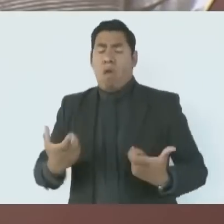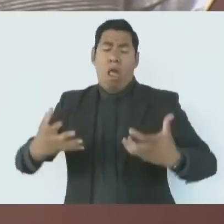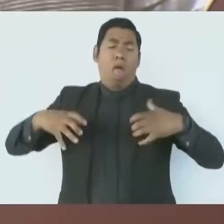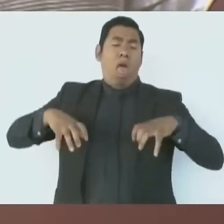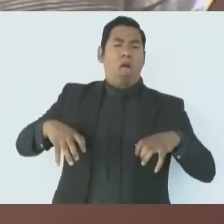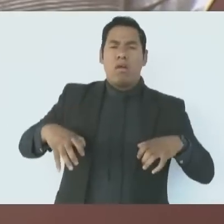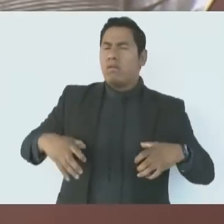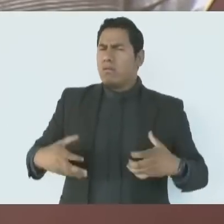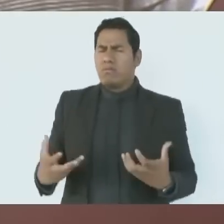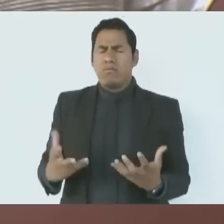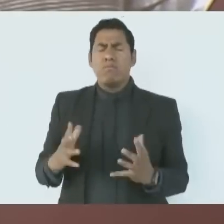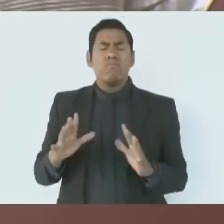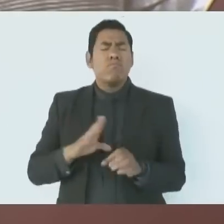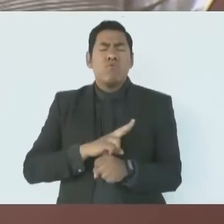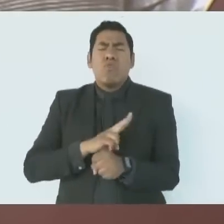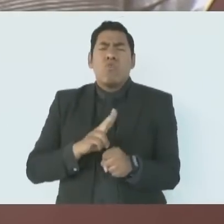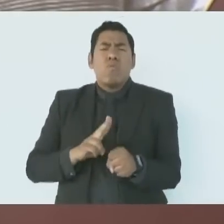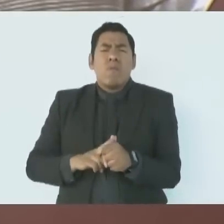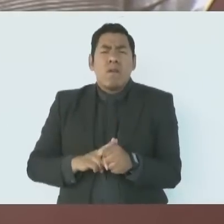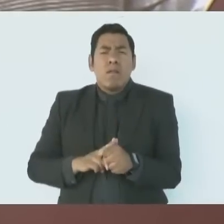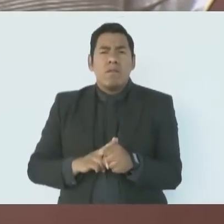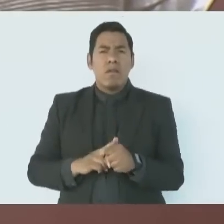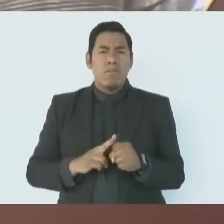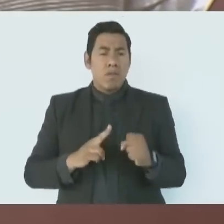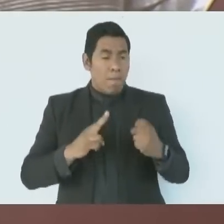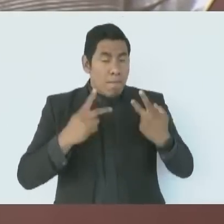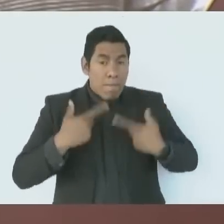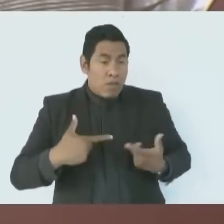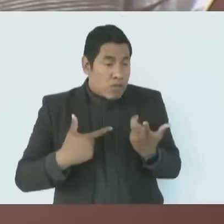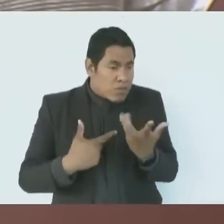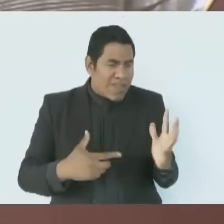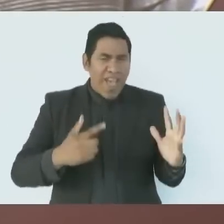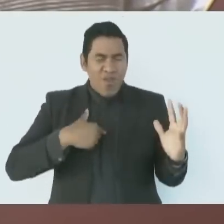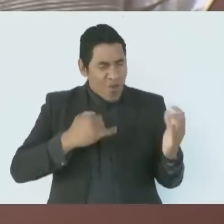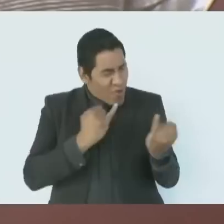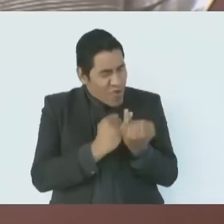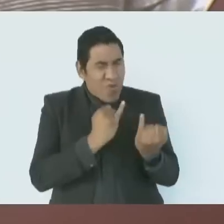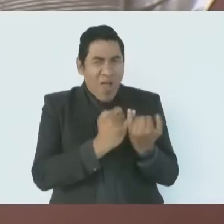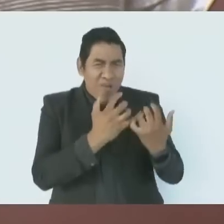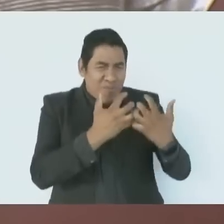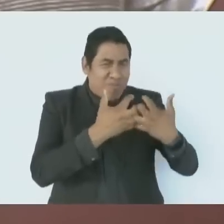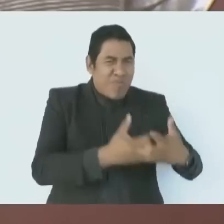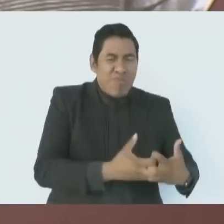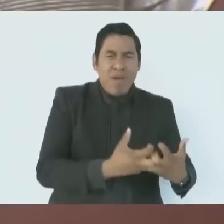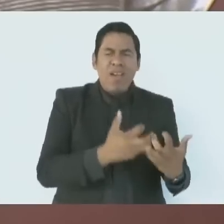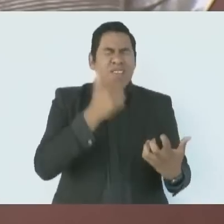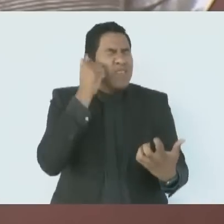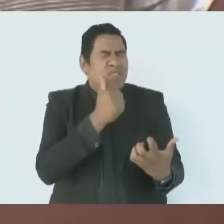pueblo somos un gobierno del pueblo para el pueblo y por el pueblo de